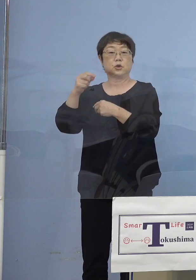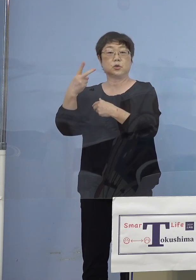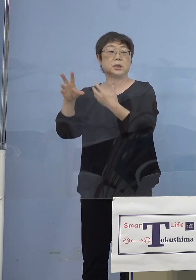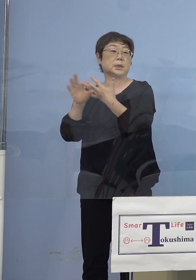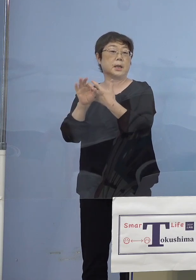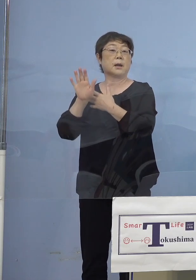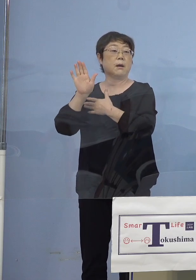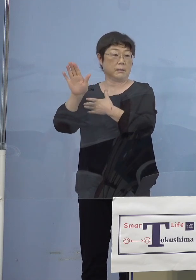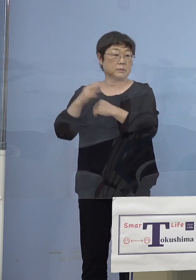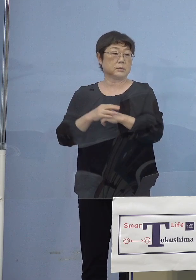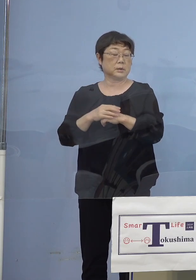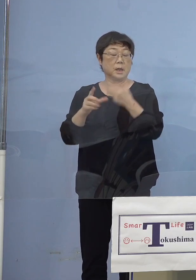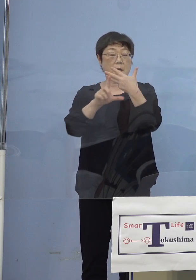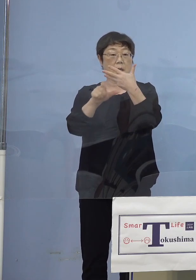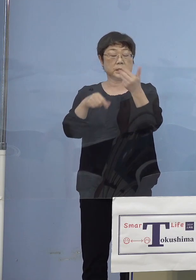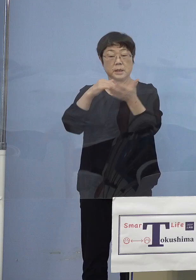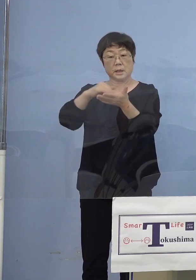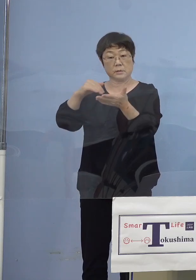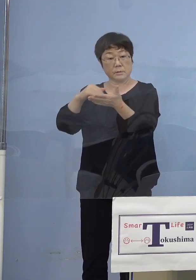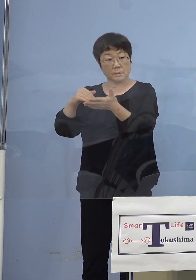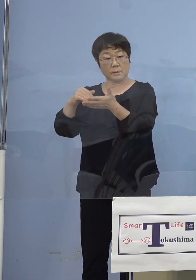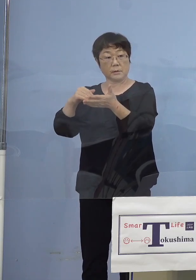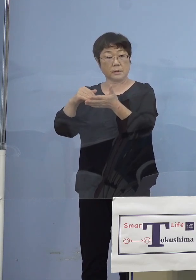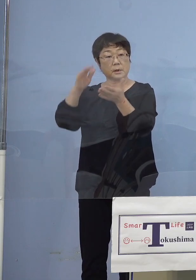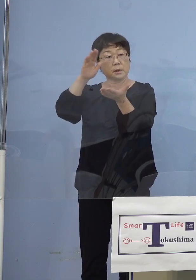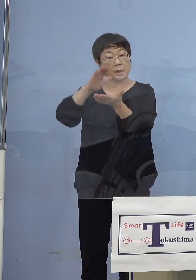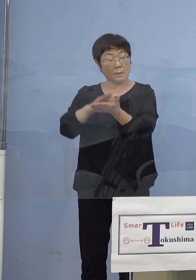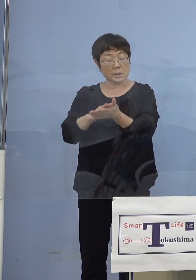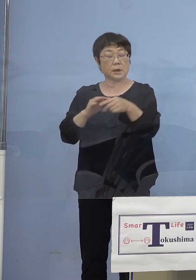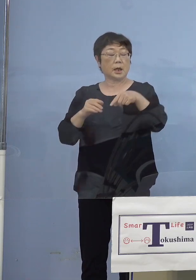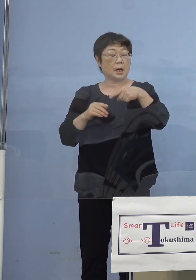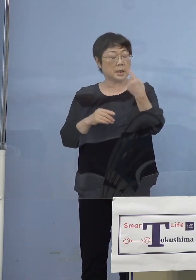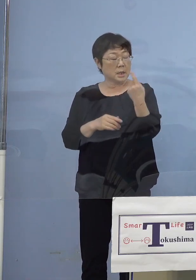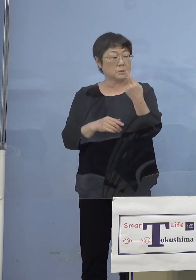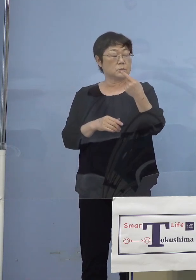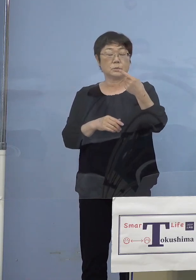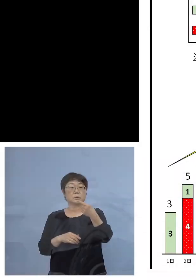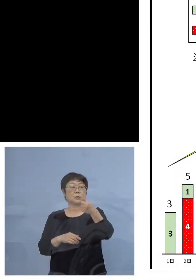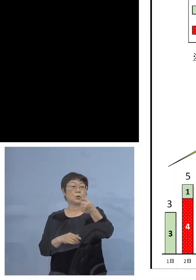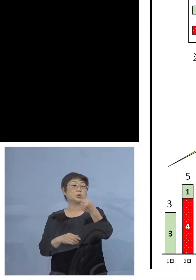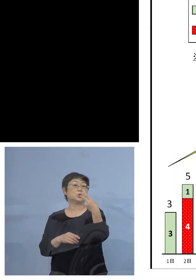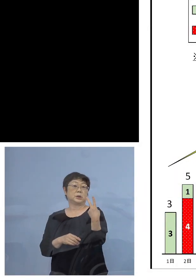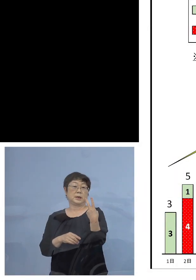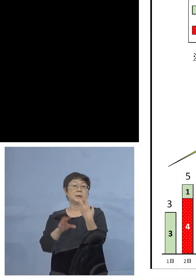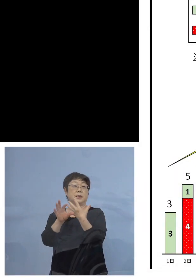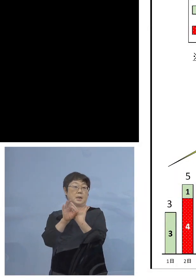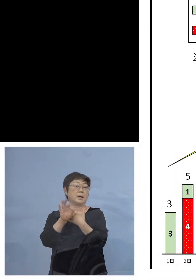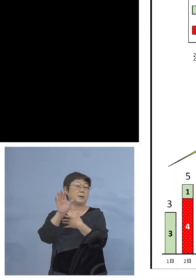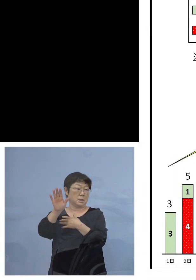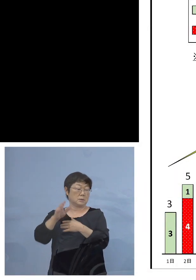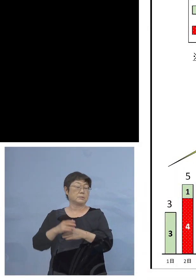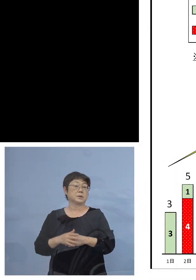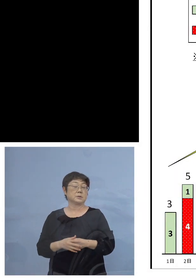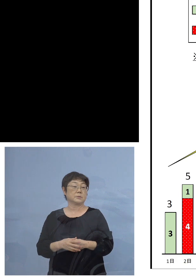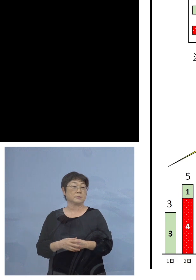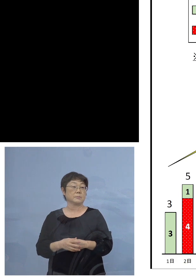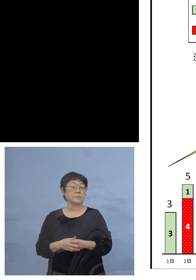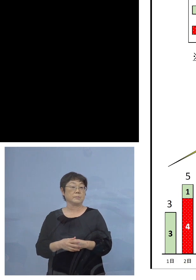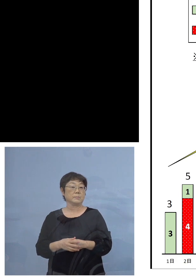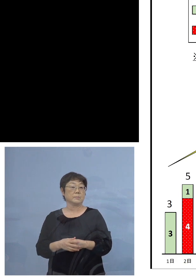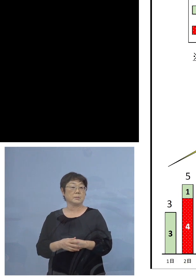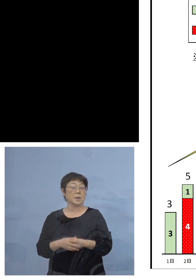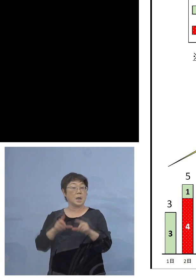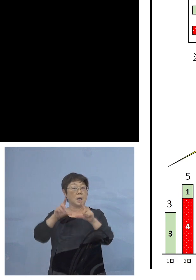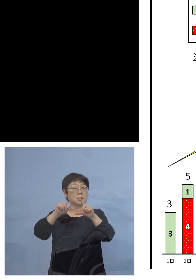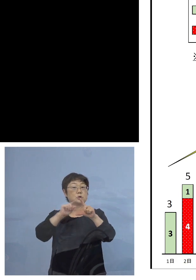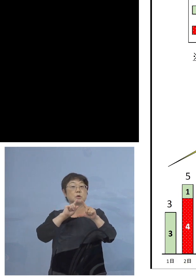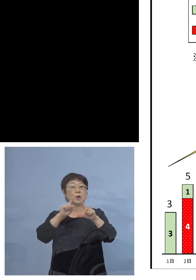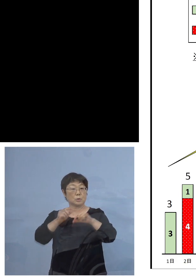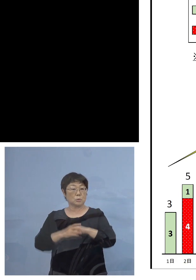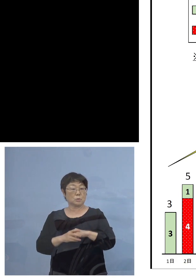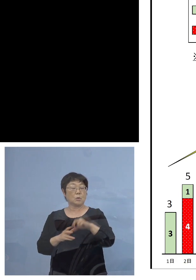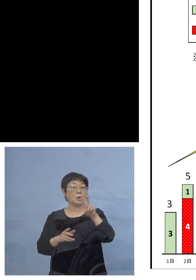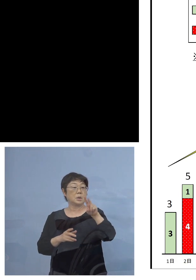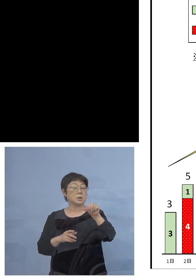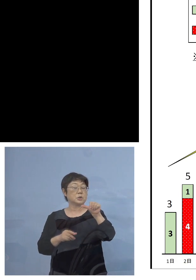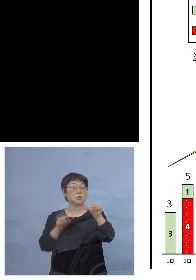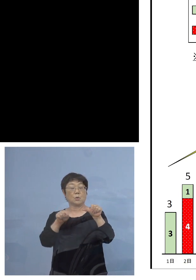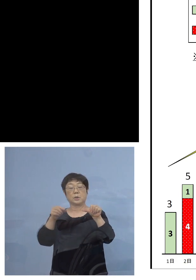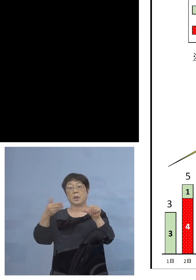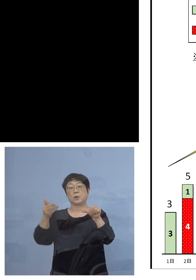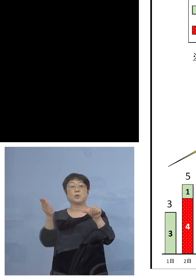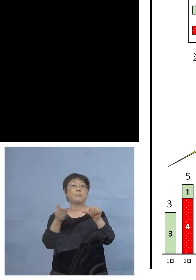8月の累計で なんと152（例）出ているところであり 比率からいきますと25.9パーセント